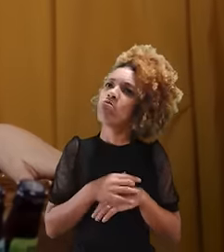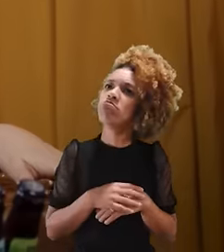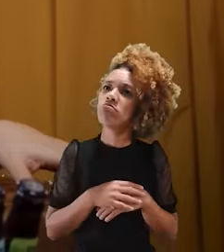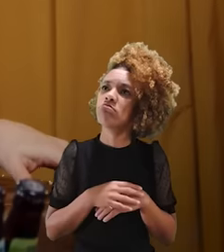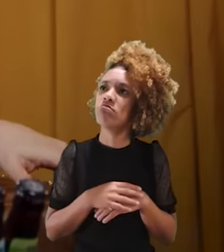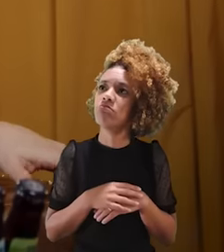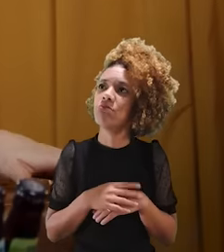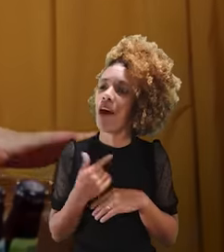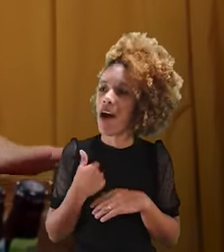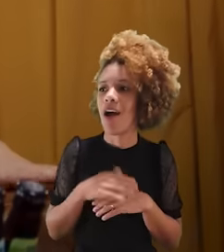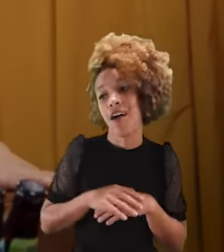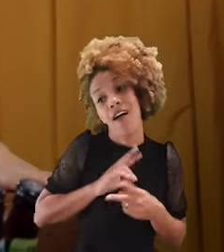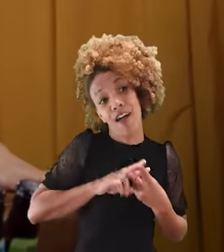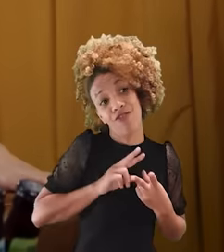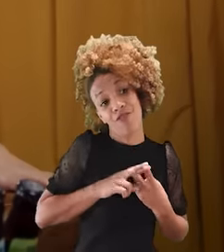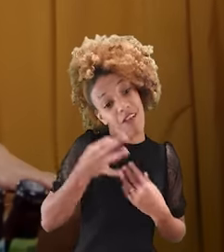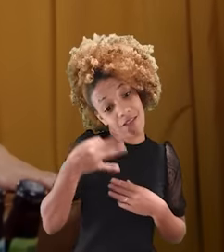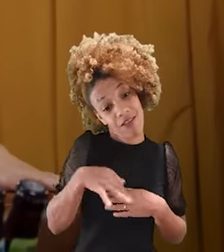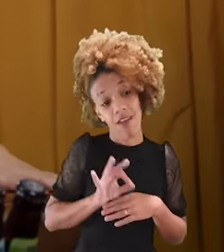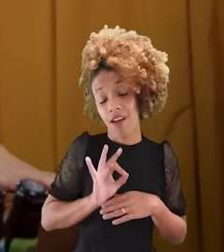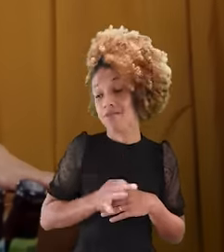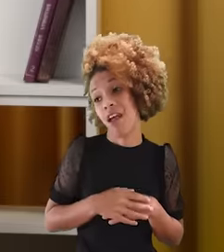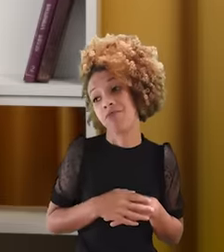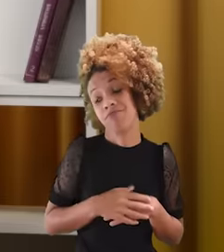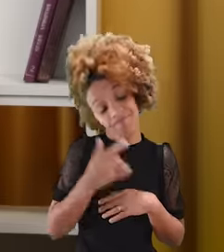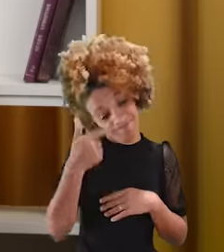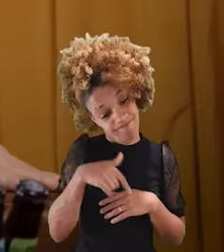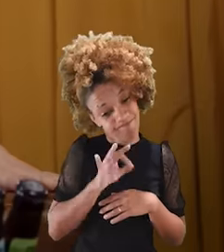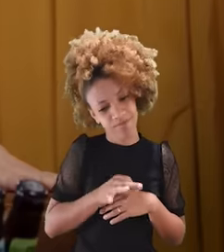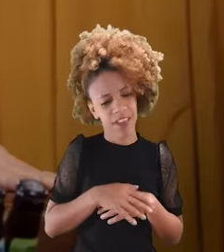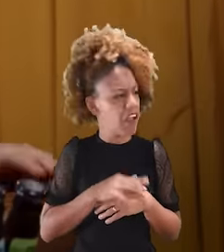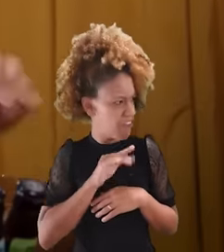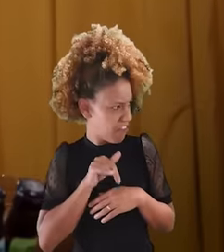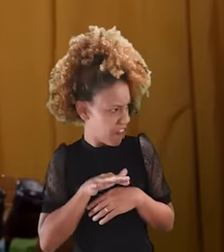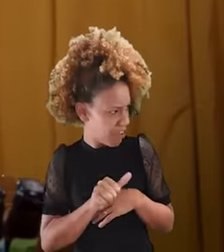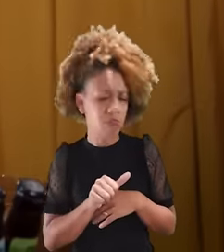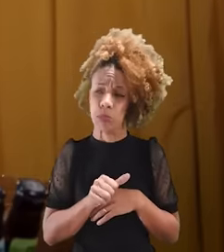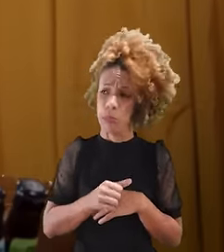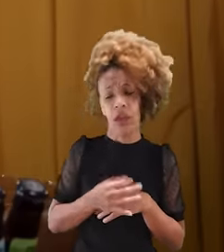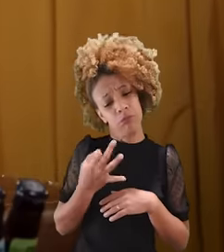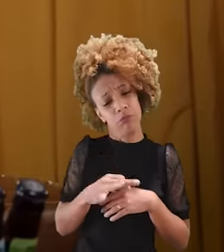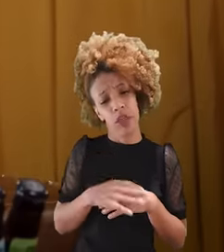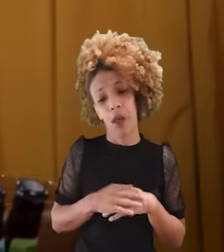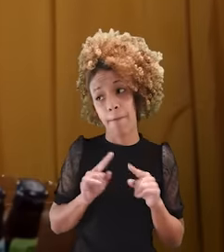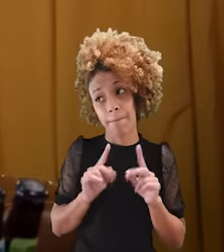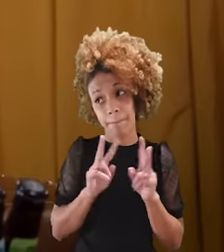eu sou tida como # AF Franca AF Franca a Franca o meu o meu subtítulo no WhatsApp é na lata com